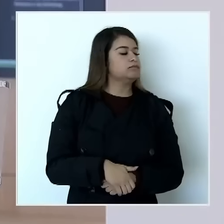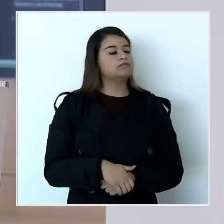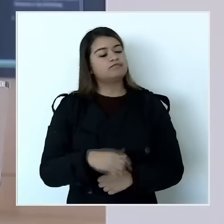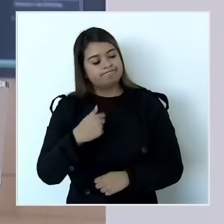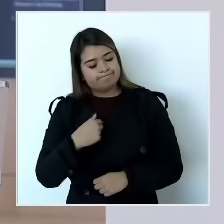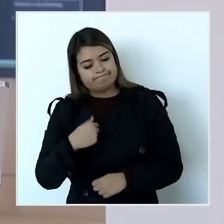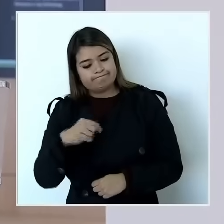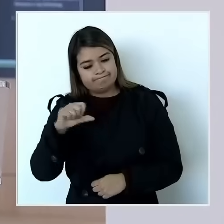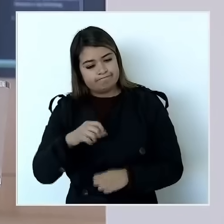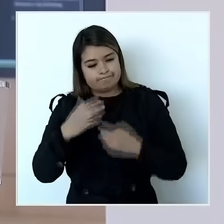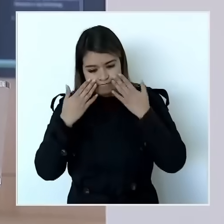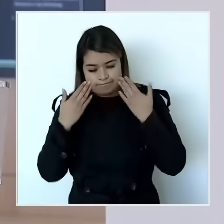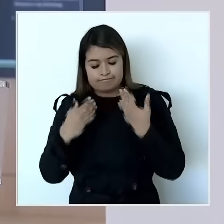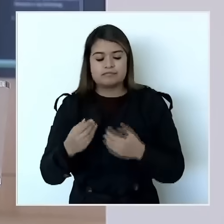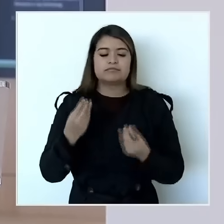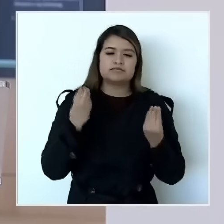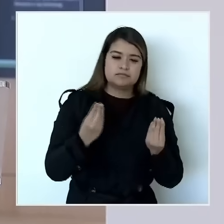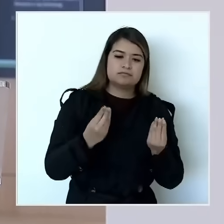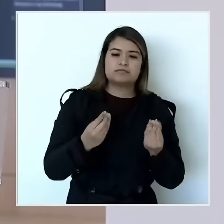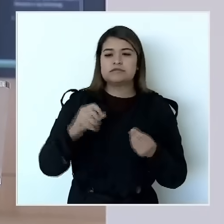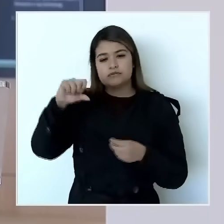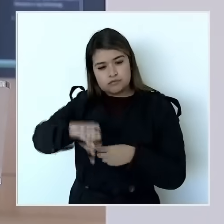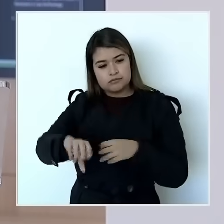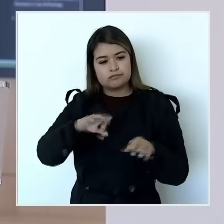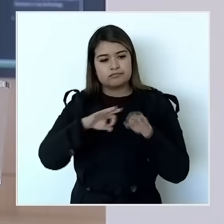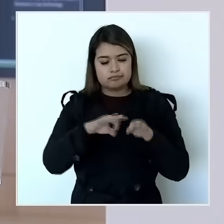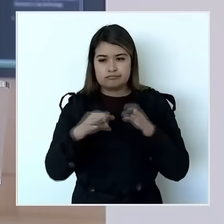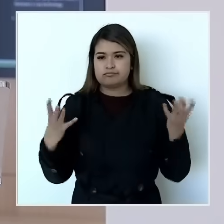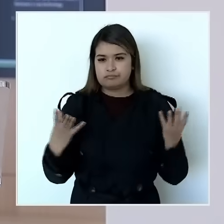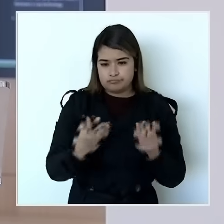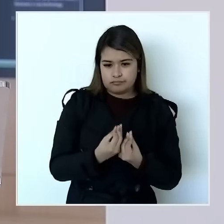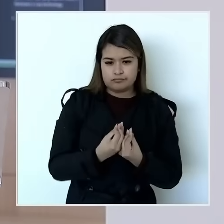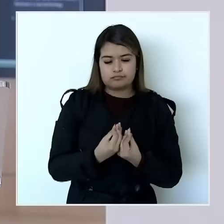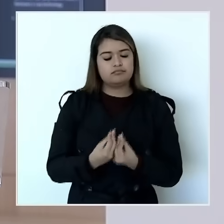a quienes formamos partes del ejército de la Fuerza Aérea y Guardia Nacional,